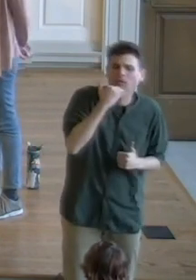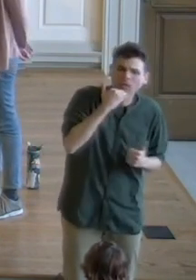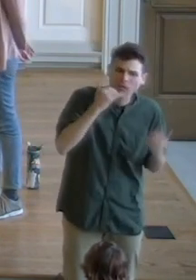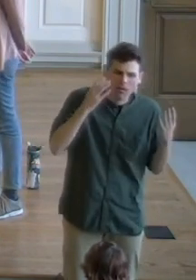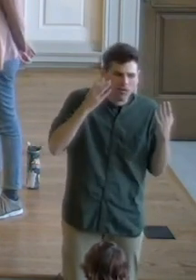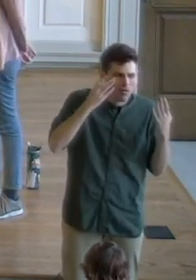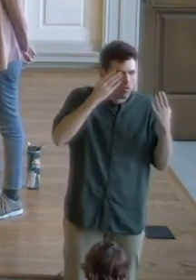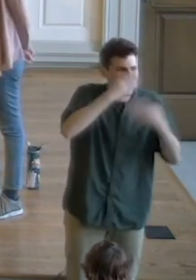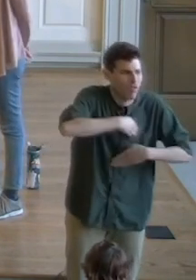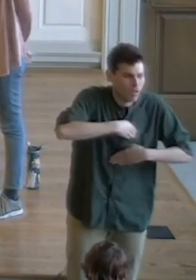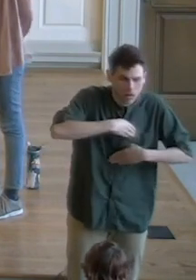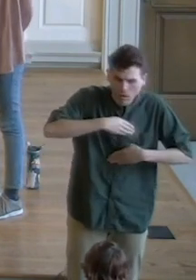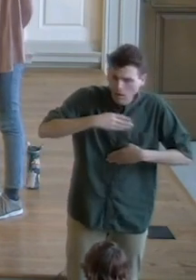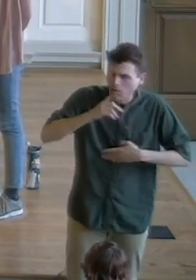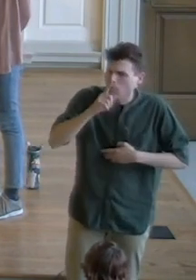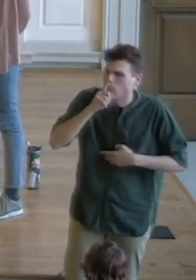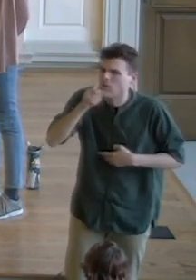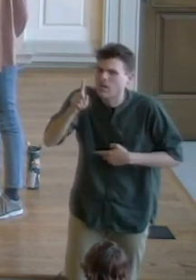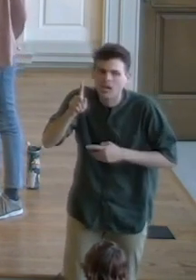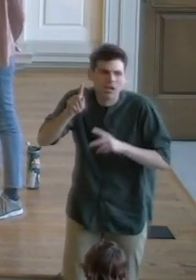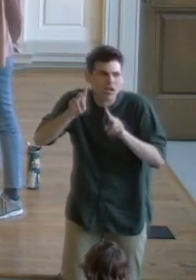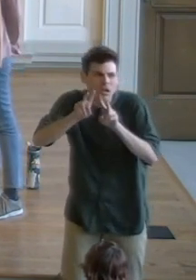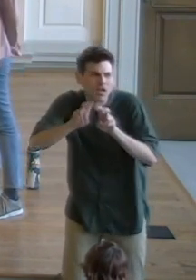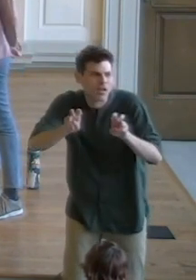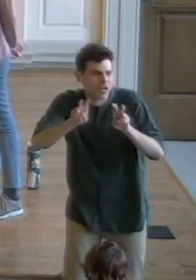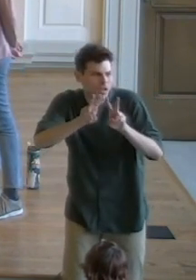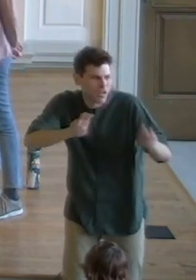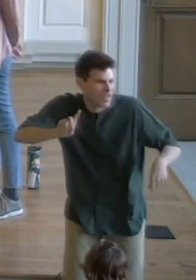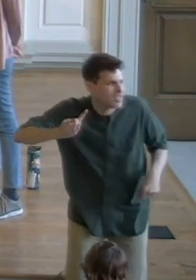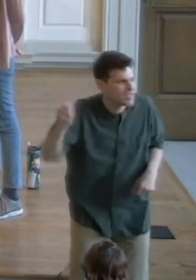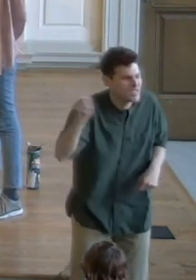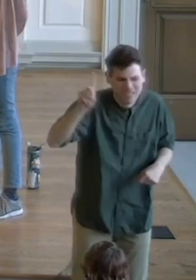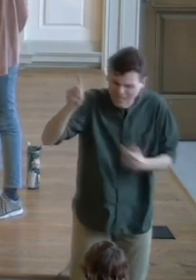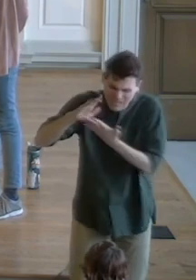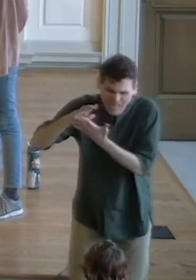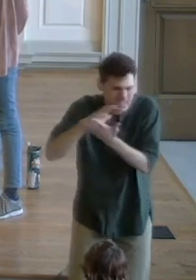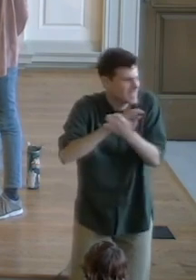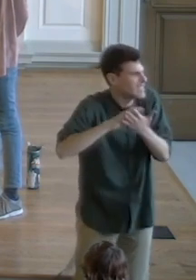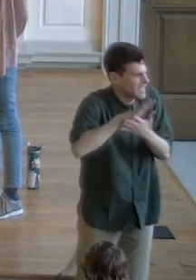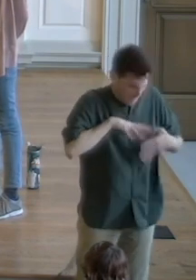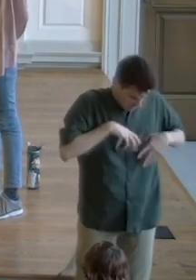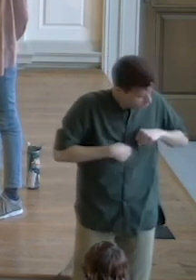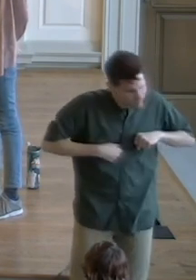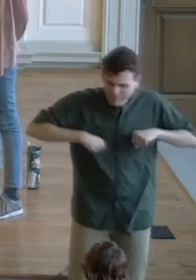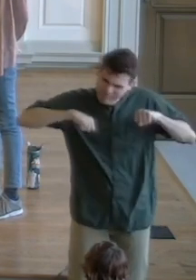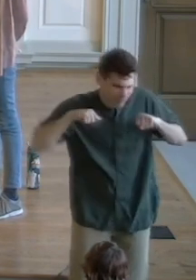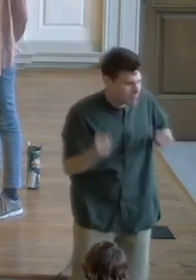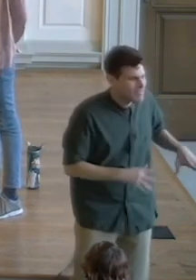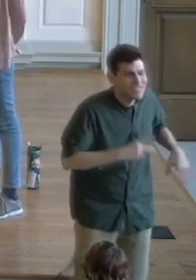De verdad si llamamos Rebosante y roto y de alguna manera